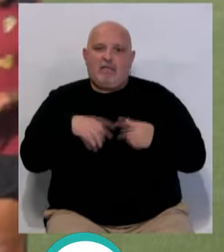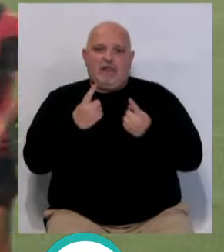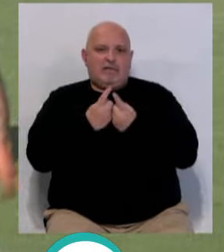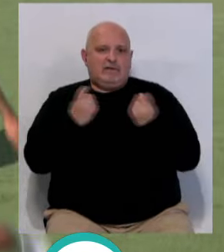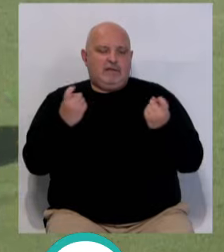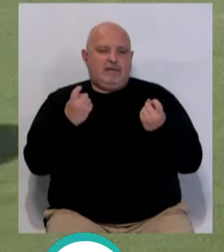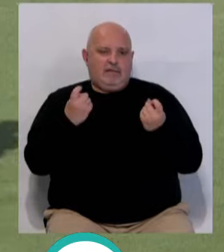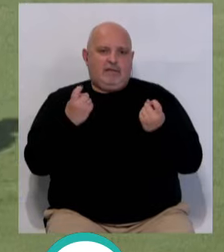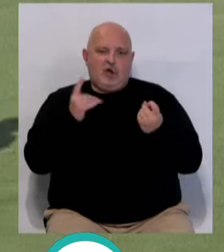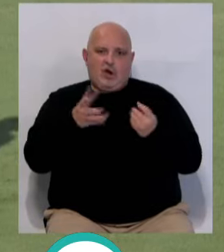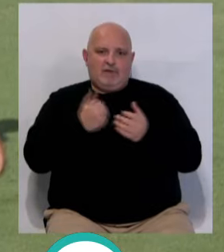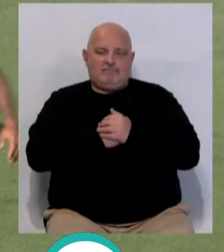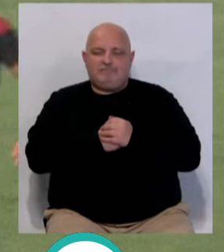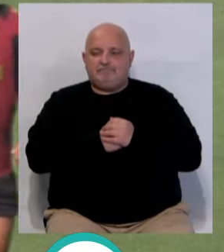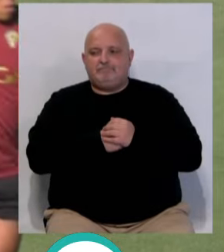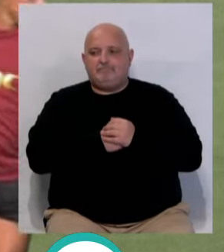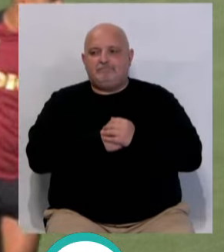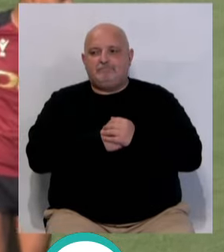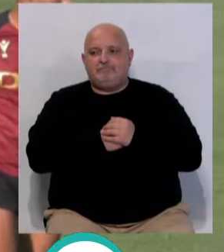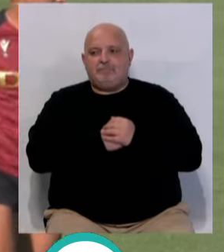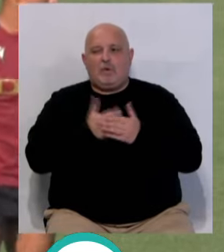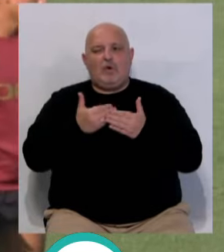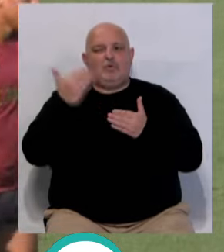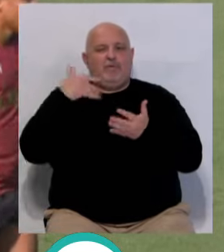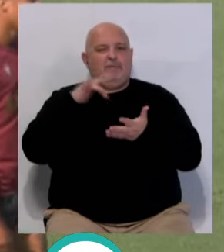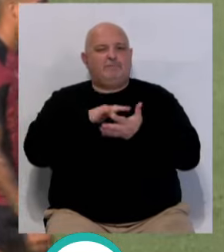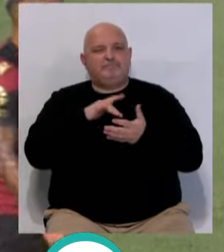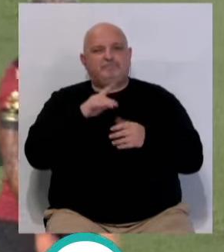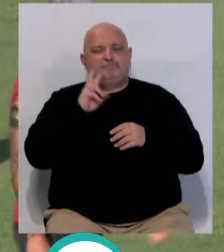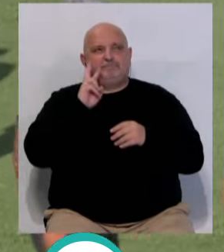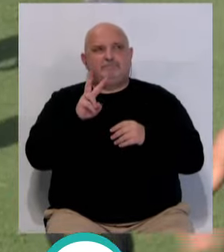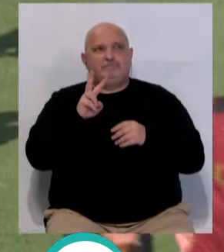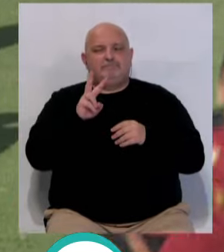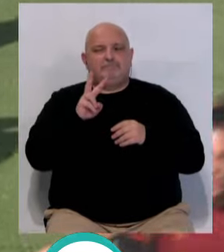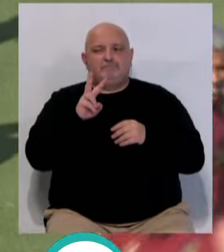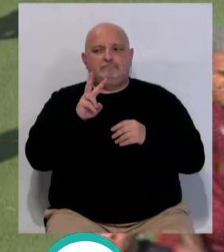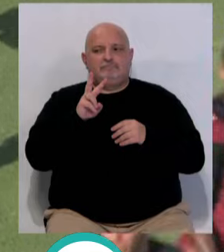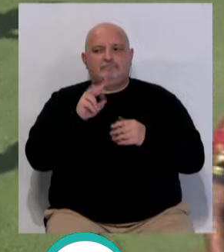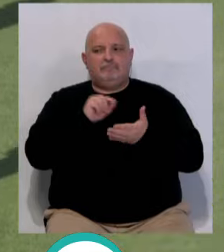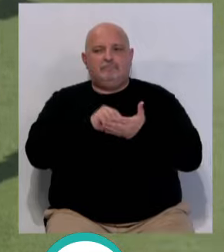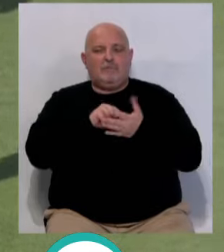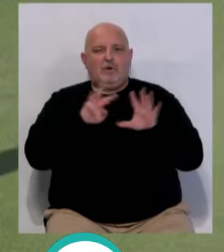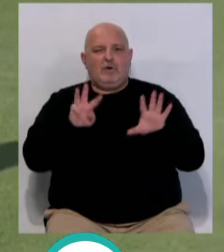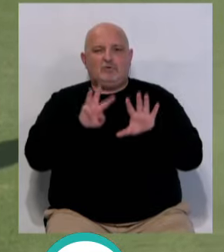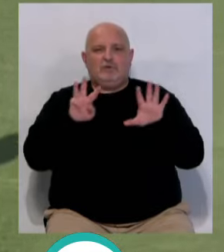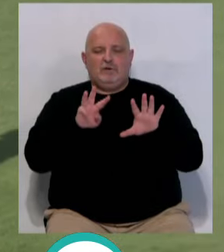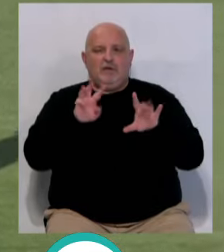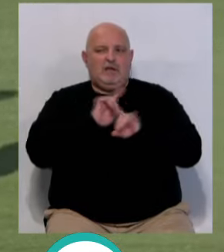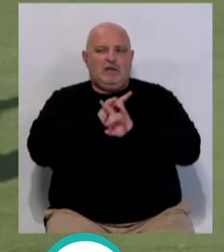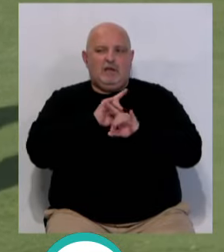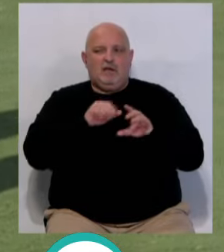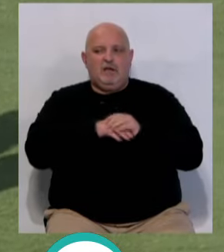de de goles Sí el otro día hubo una jugada la del minuto ocho en la que no no define y busca